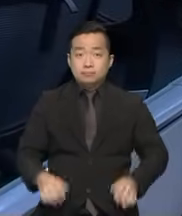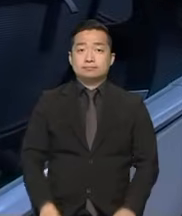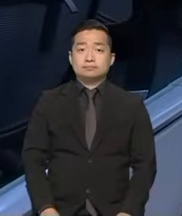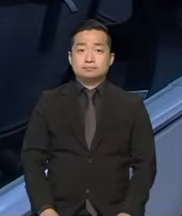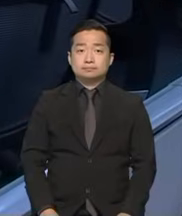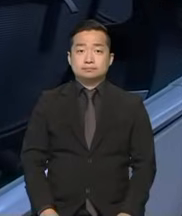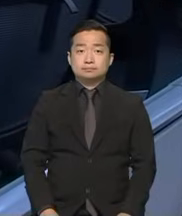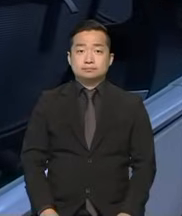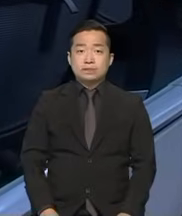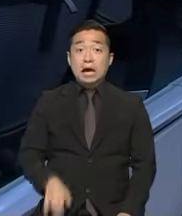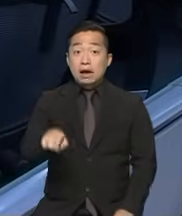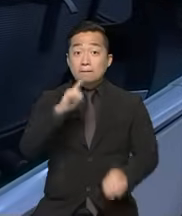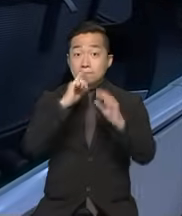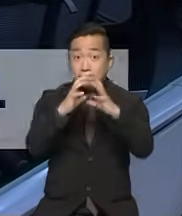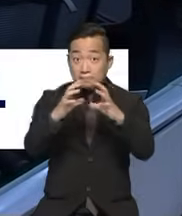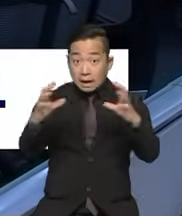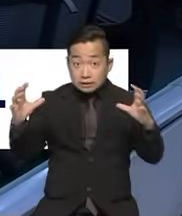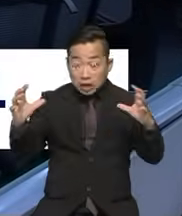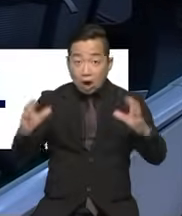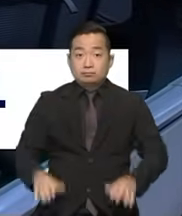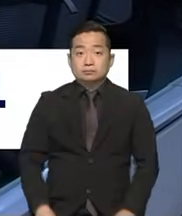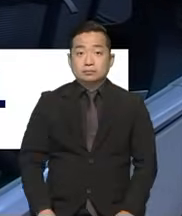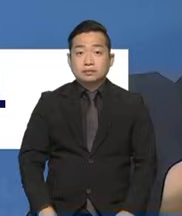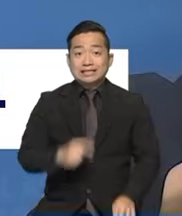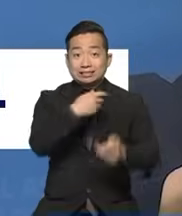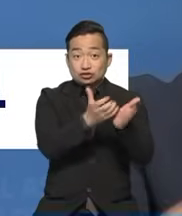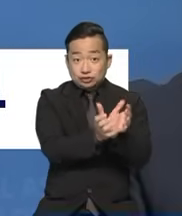(기자) 파장이 커지자 비명계 의원 4명이